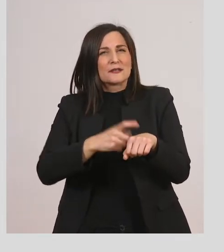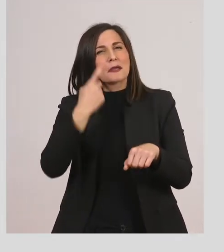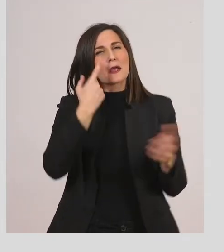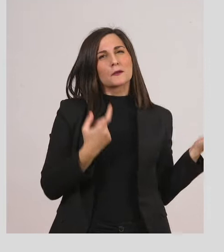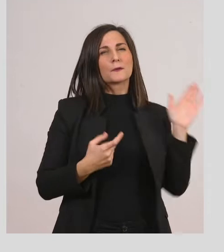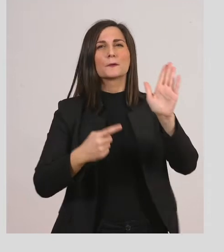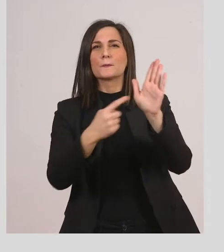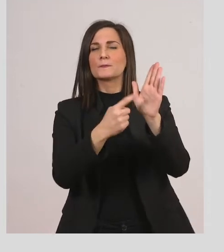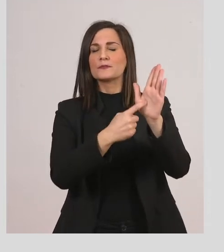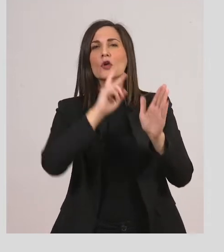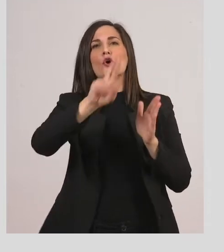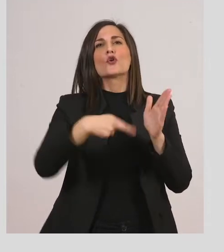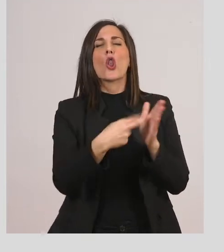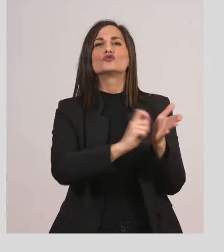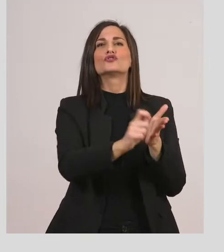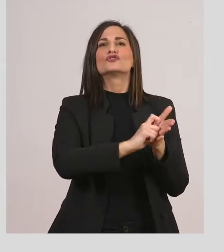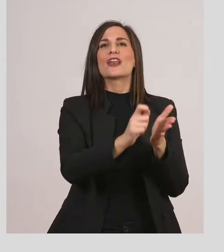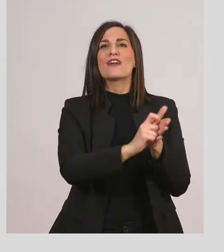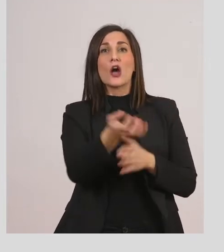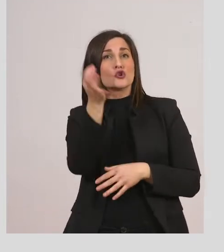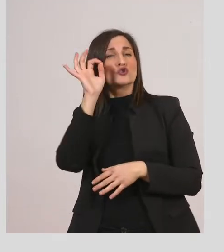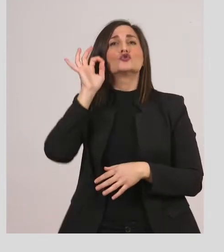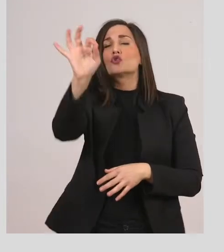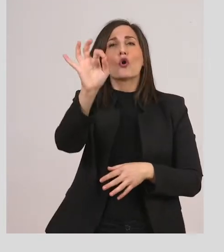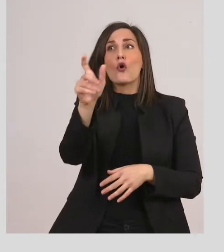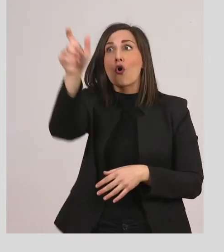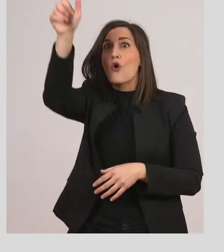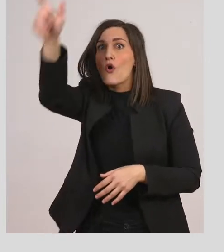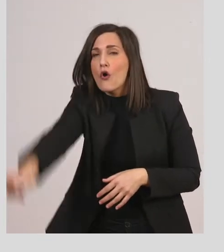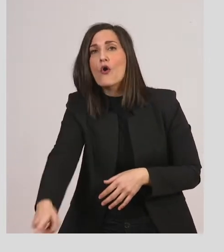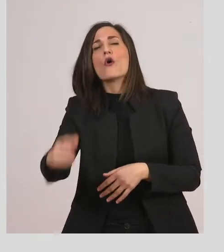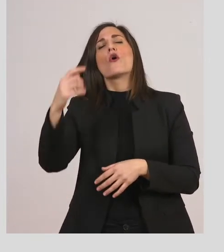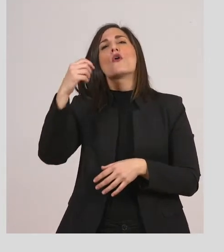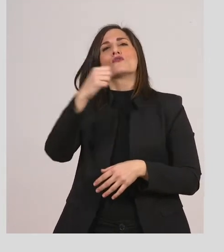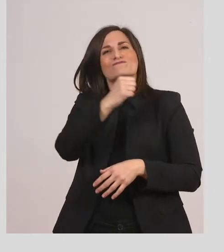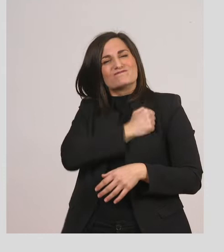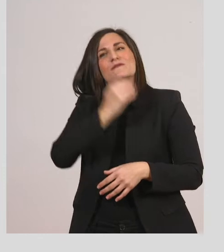ο ρόλος του συγγραφέα βάζει στόχο να πείσει τον άλλον. Δηλαδή, αναλόγως με το θέμα που έχουμε,